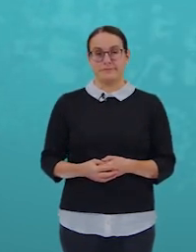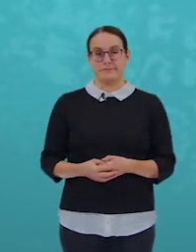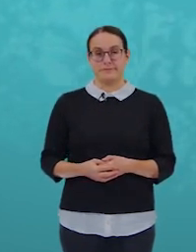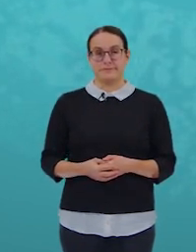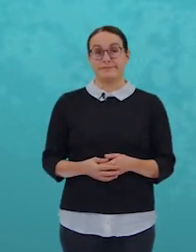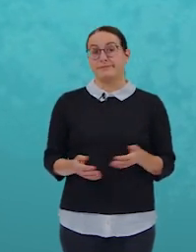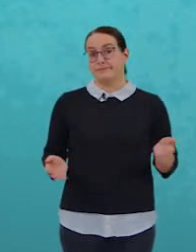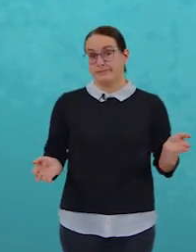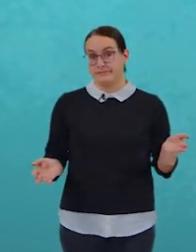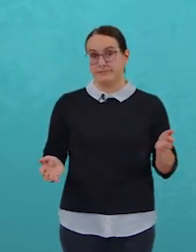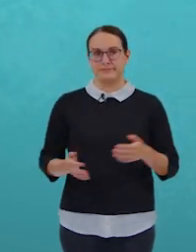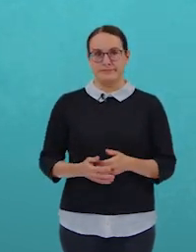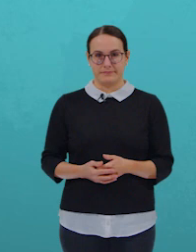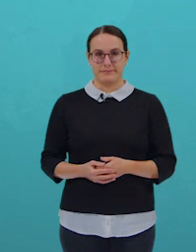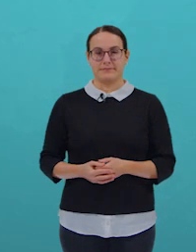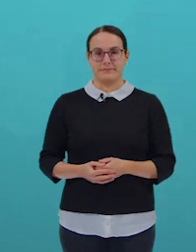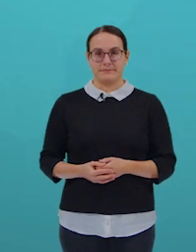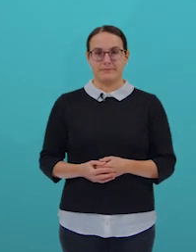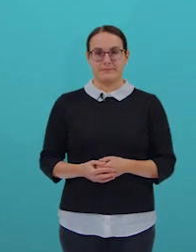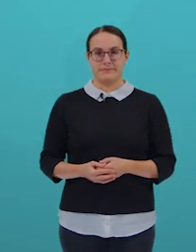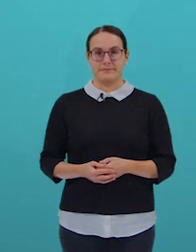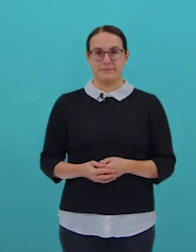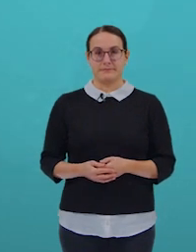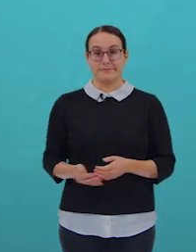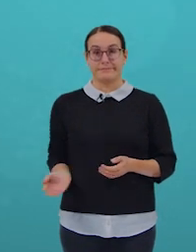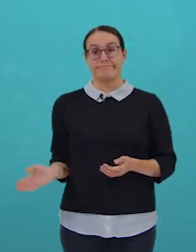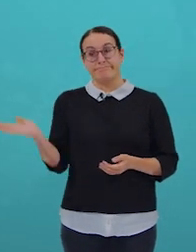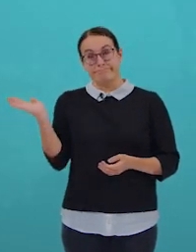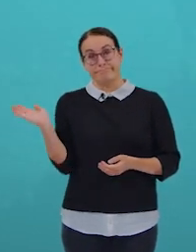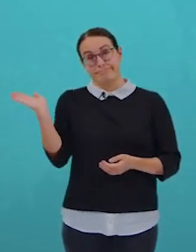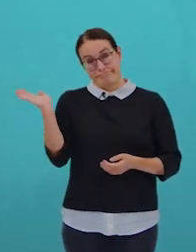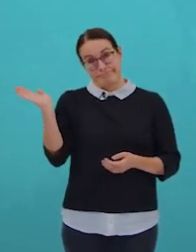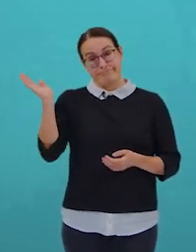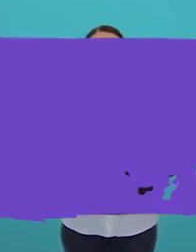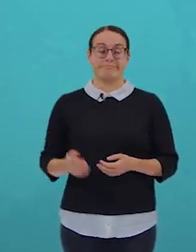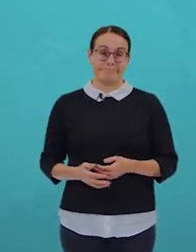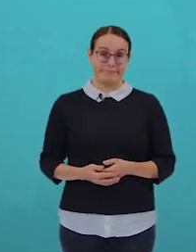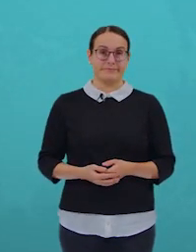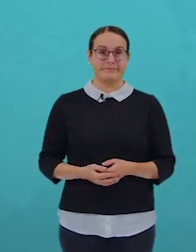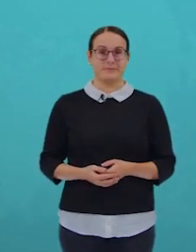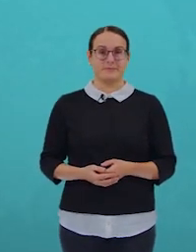Nicht nur die Nachfrage ist aufgrund der strengeren Maßnahmen gestiegen, sondern auch der Preis. Chaos gibt